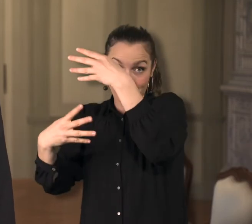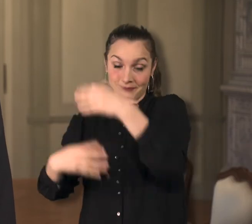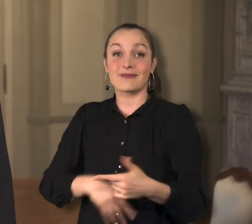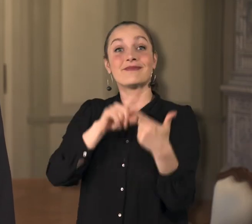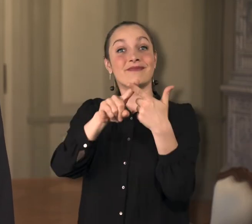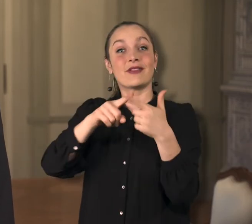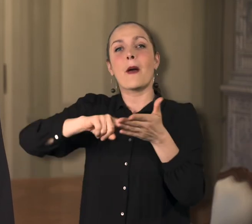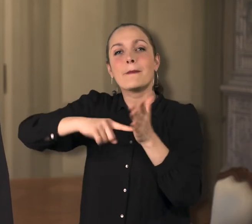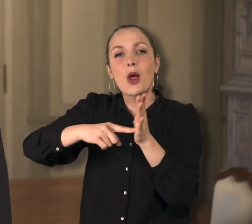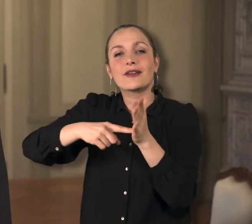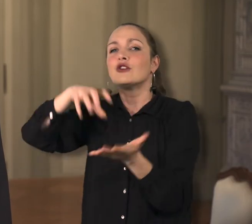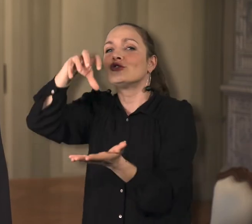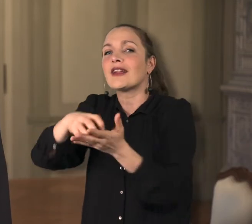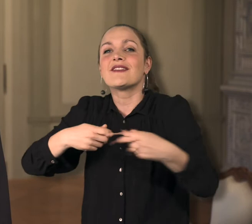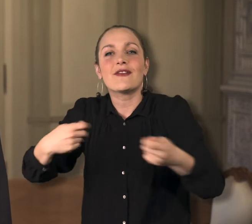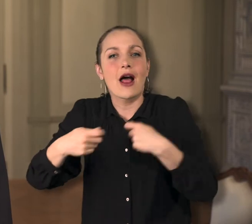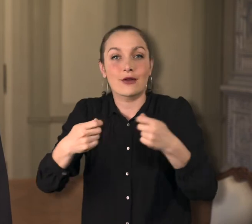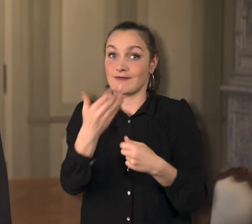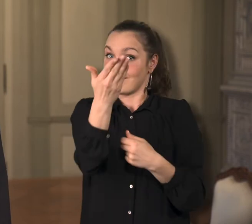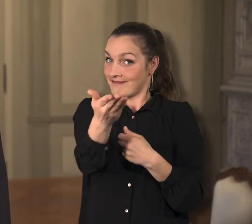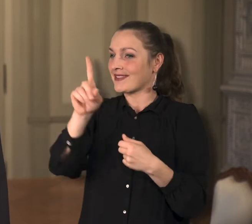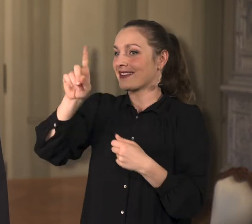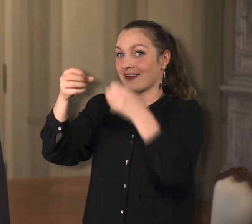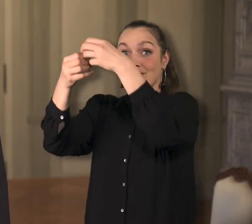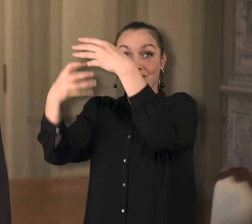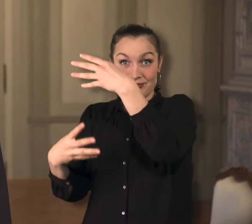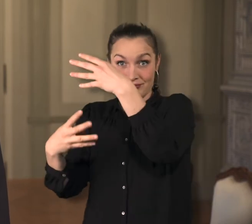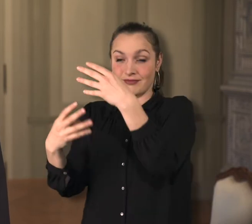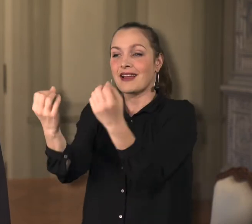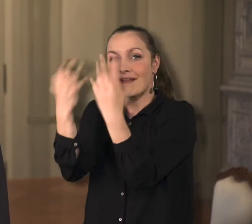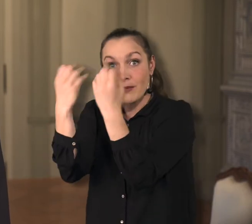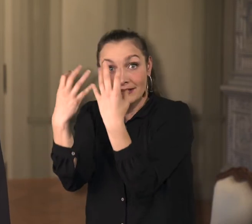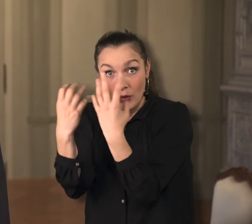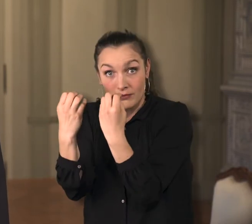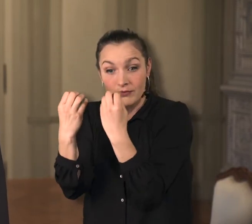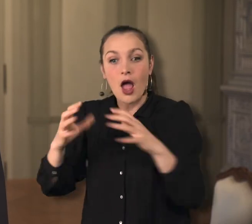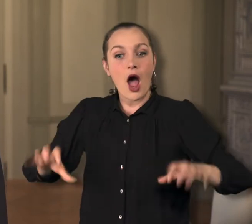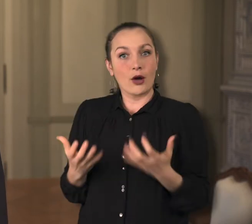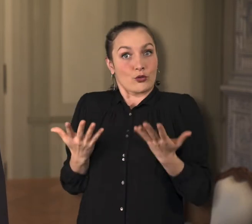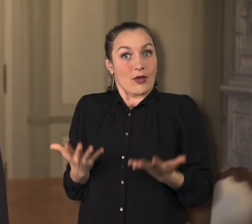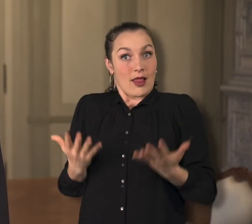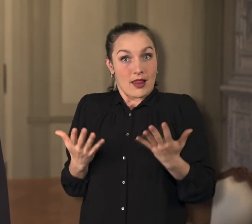Unter «Politik und Verwaltung» finden Sie Informationen zur Stadtverwaltung und zur städtischen Politik.